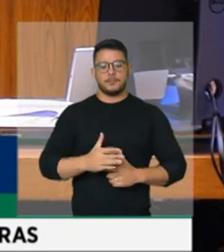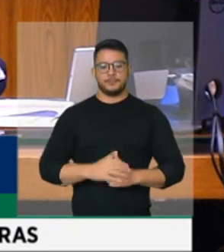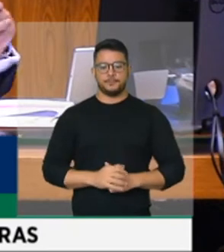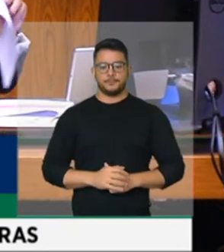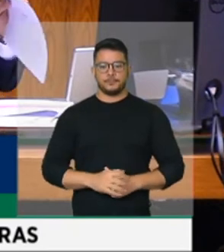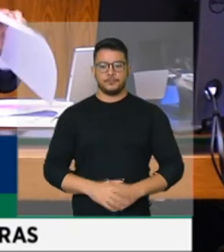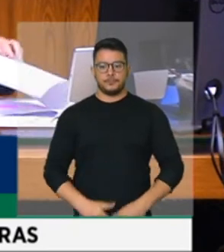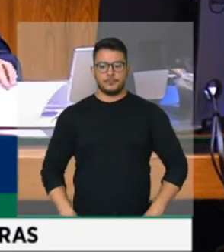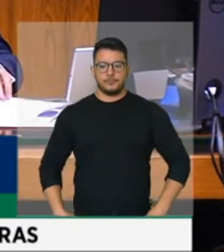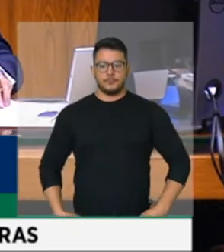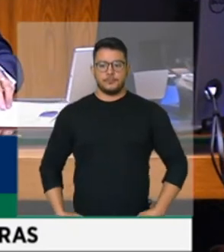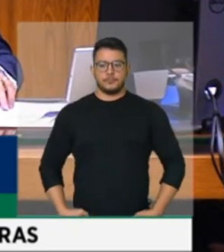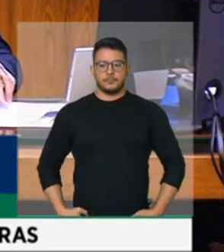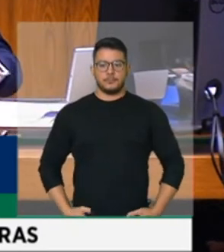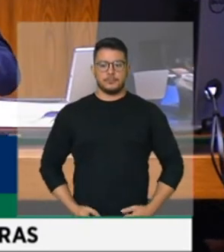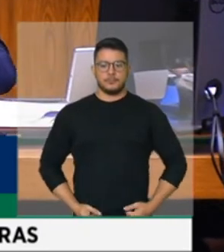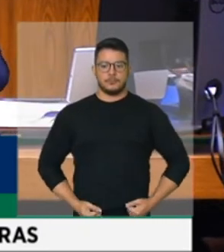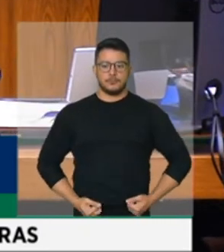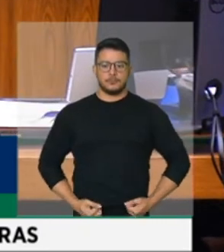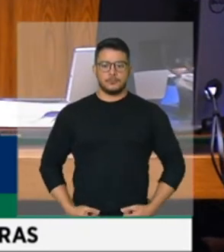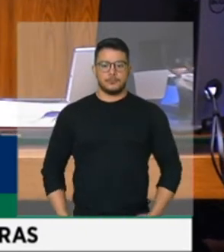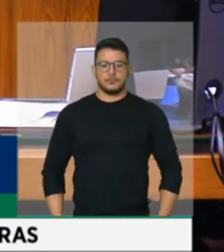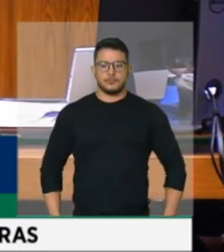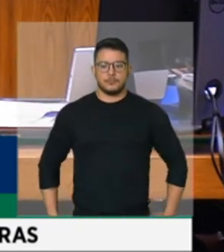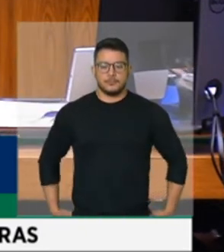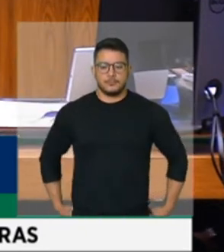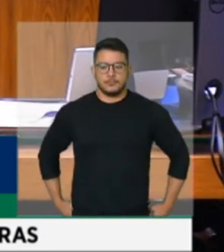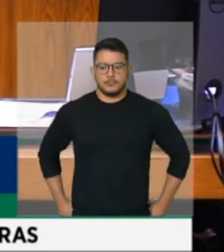PUBLIQUE-SE EM 18 DE MAIO DE 21 DEPUTADO ARTHUR LIRA PRESIDENTE PASSO A PALAVRA PELA LIDERANÇA DO PSOL AO